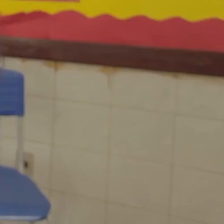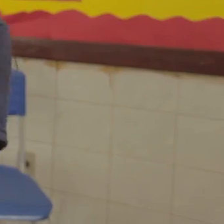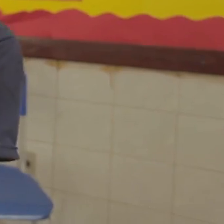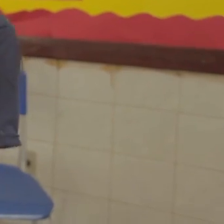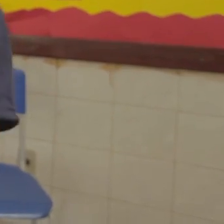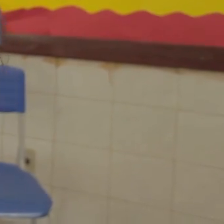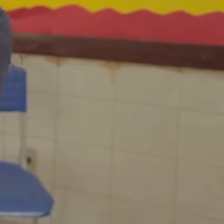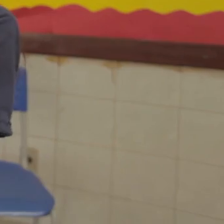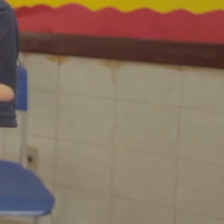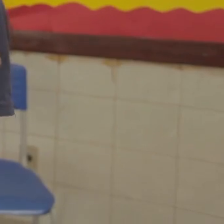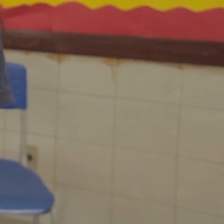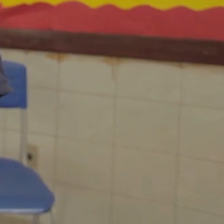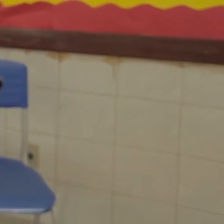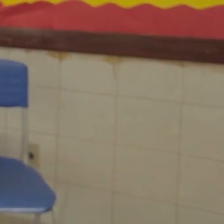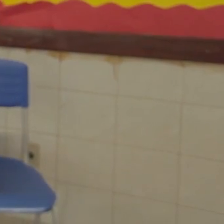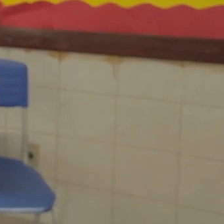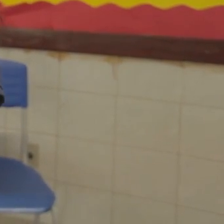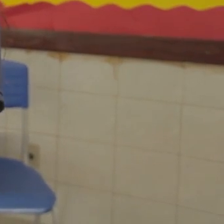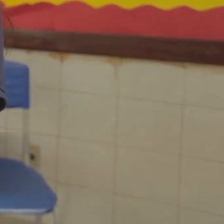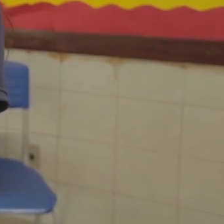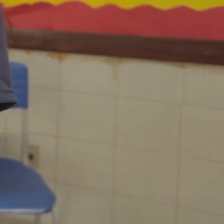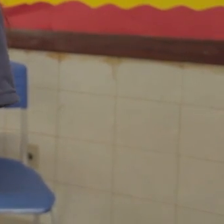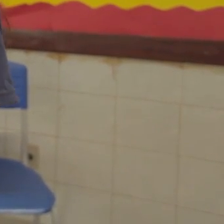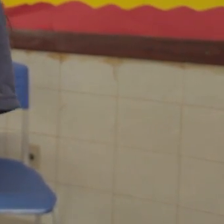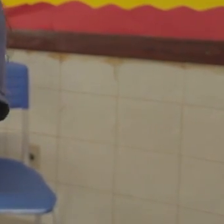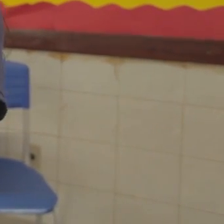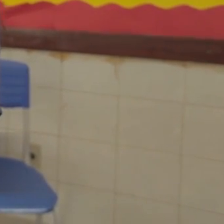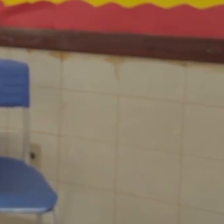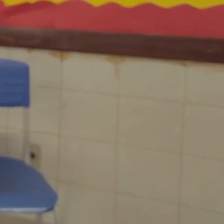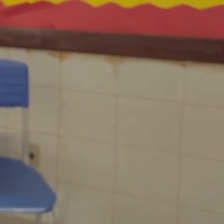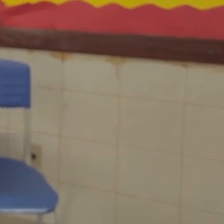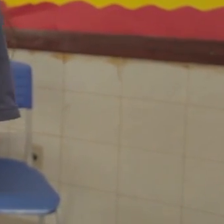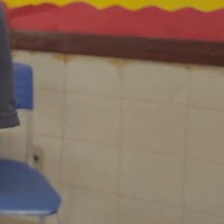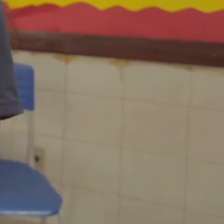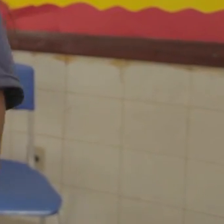Eu como surda, eu consigo praticar o badminton. Vejo a bandeira, por exemplo,